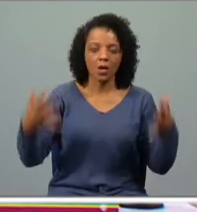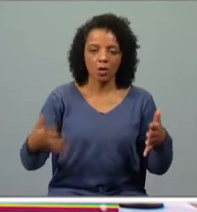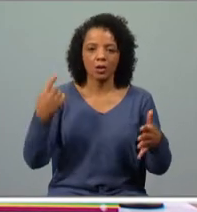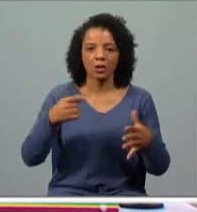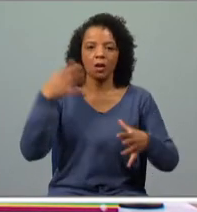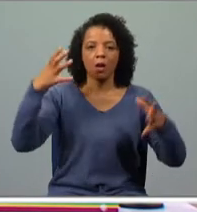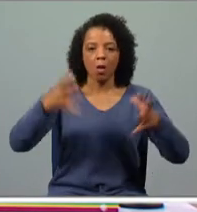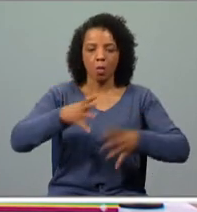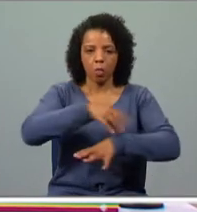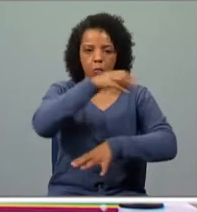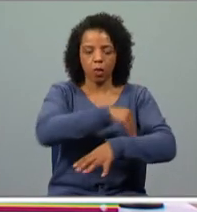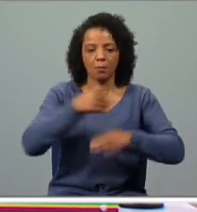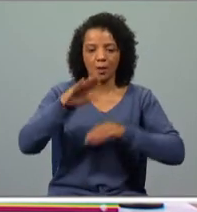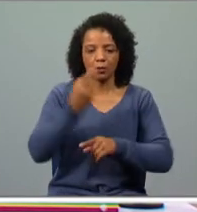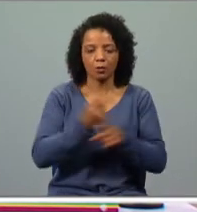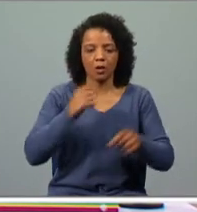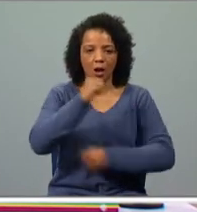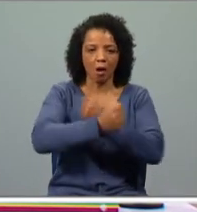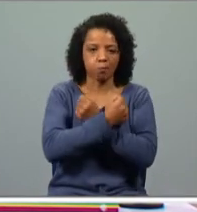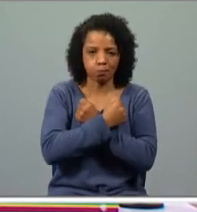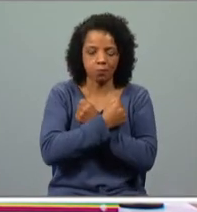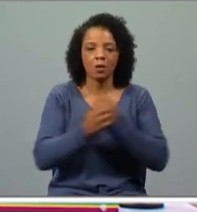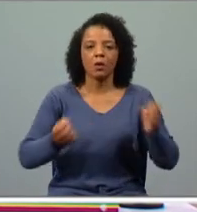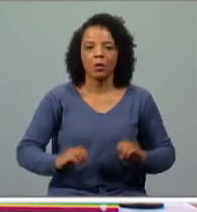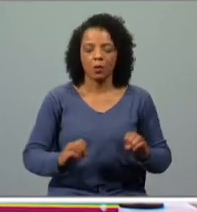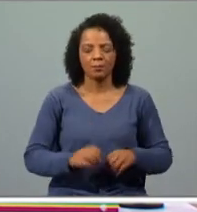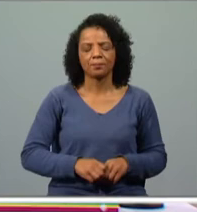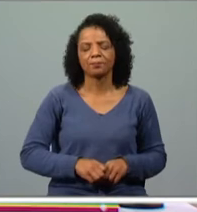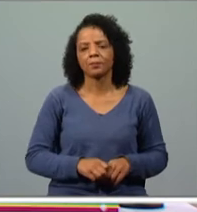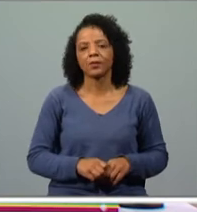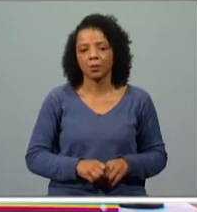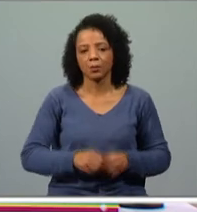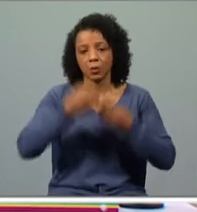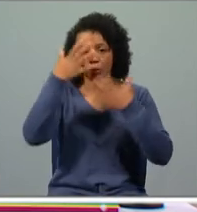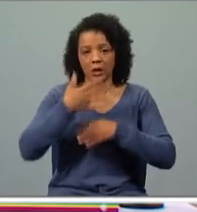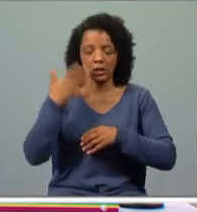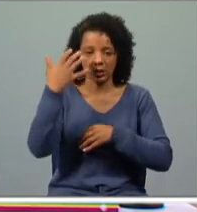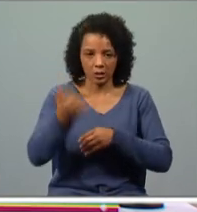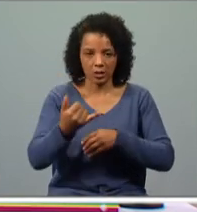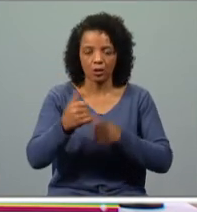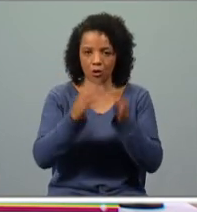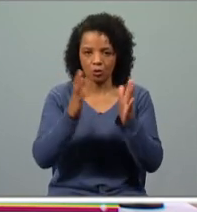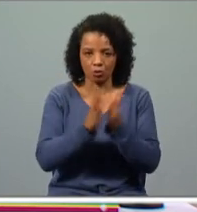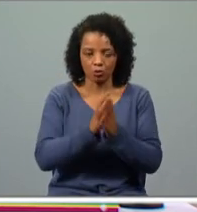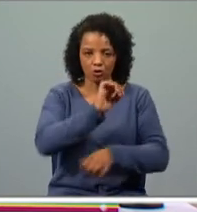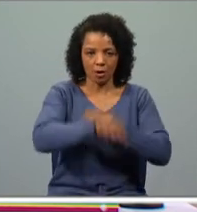mais leve porque porque eu não tinha ninguém que ousasse então no dia 打火機 因為我沒有當時沒有人敢 seguinte amarraram se todos 下列的如果全部捆綁